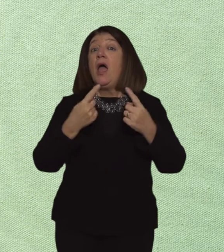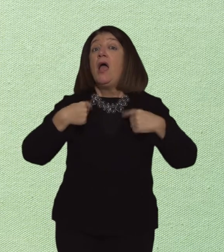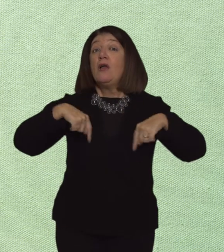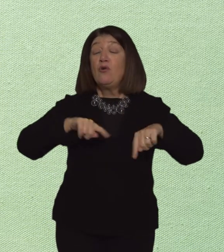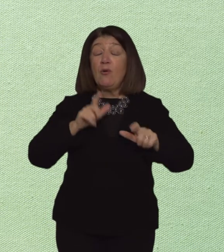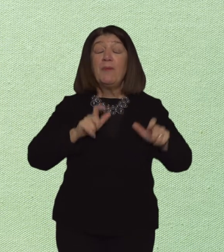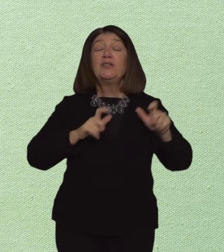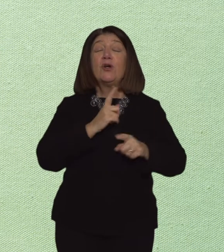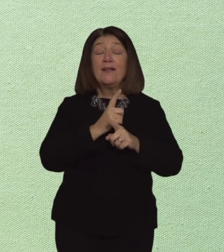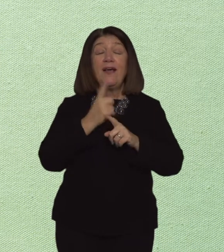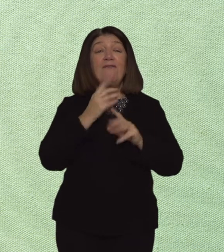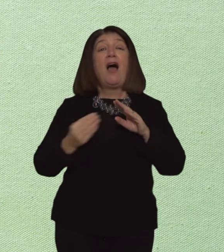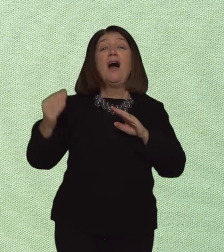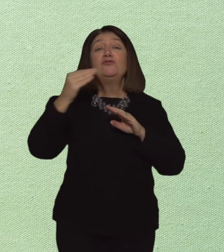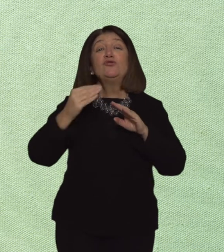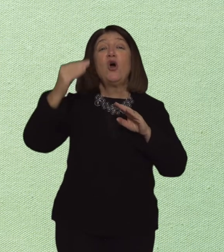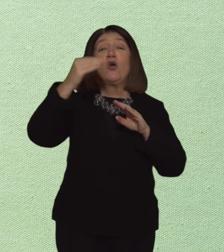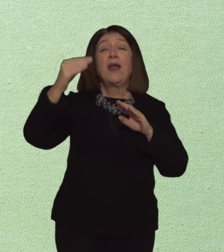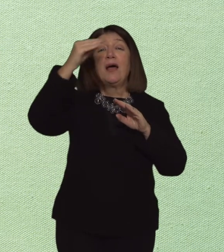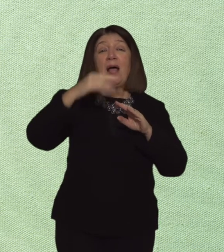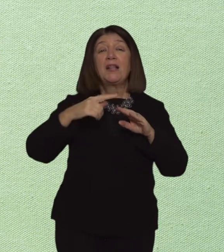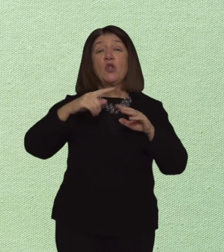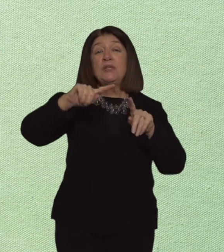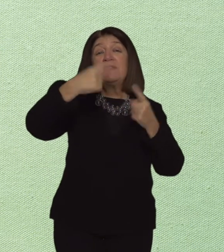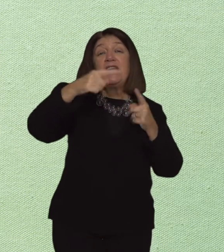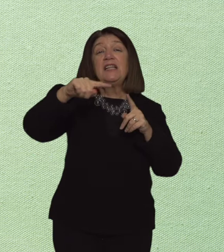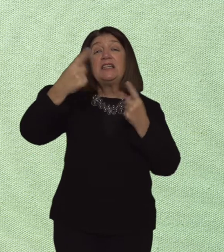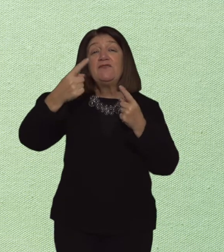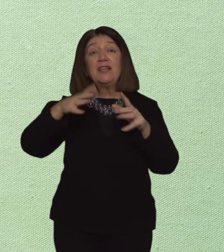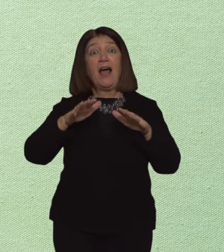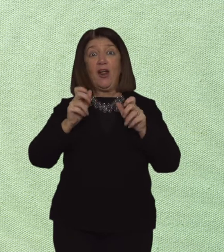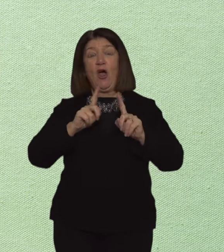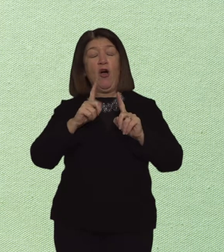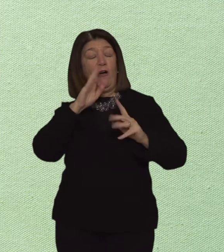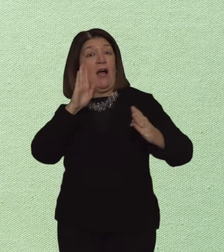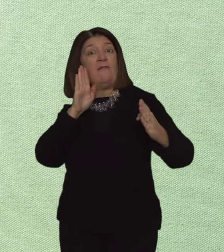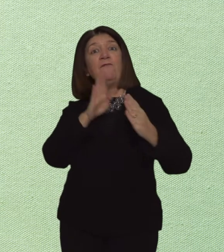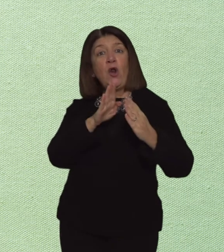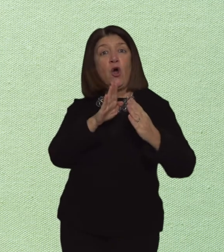sfide complesse che i sistemi democratici si trovano di fronte. Nel momento in cui non si può